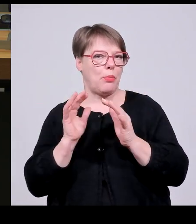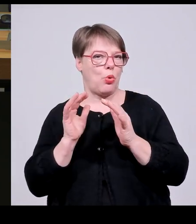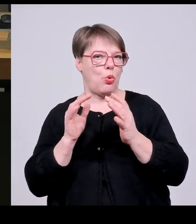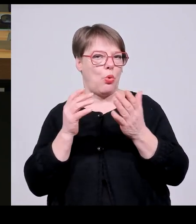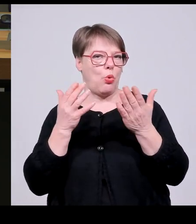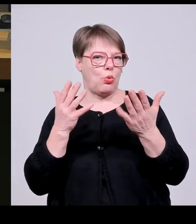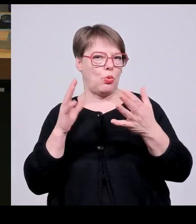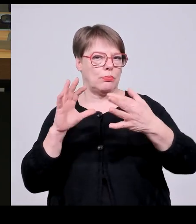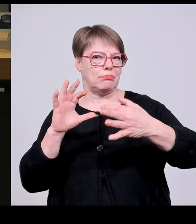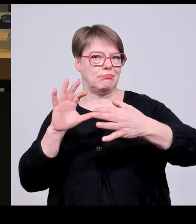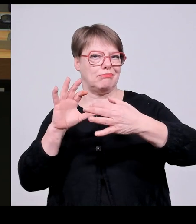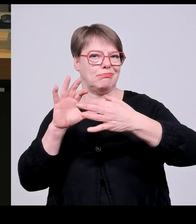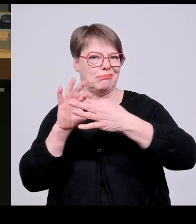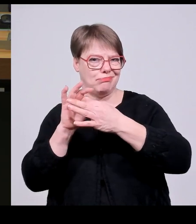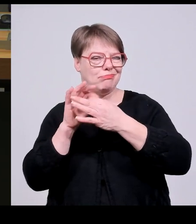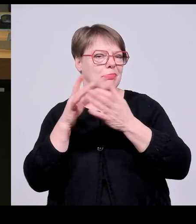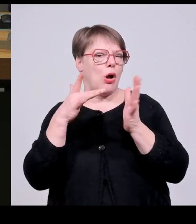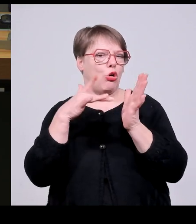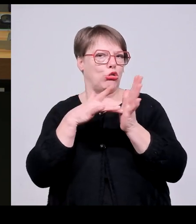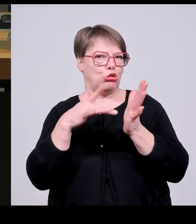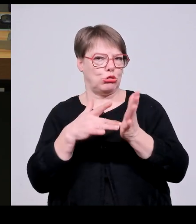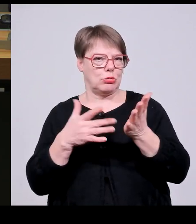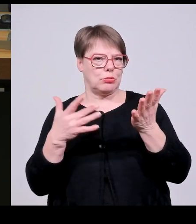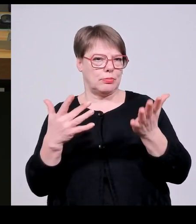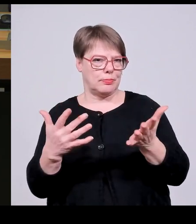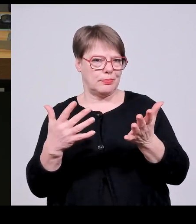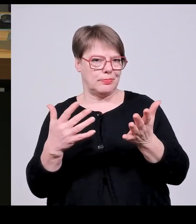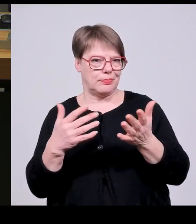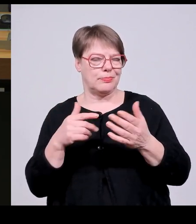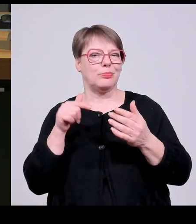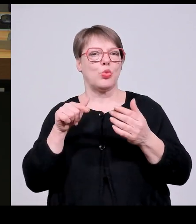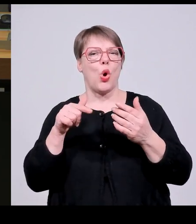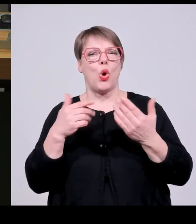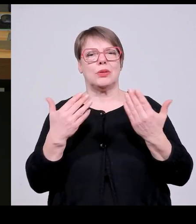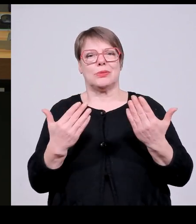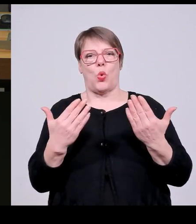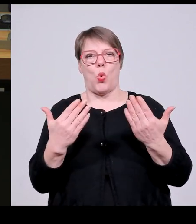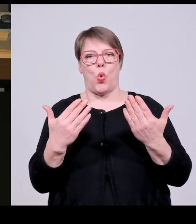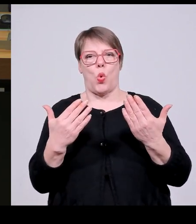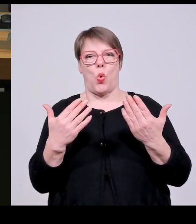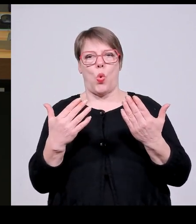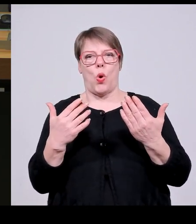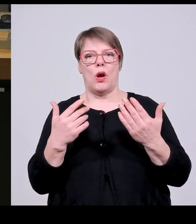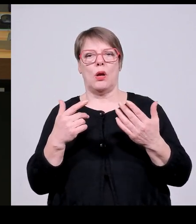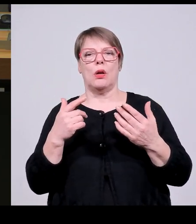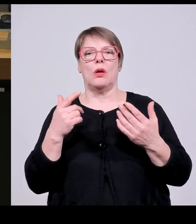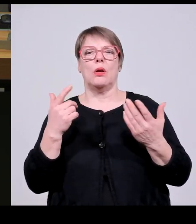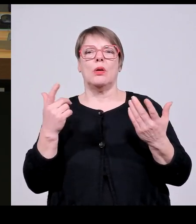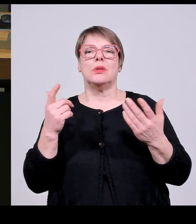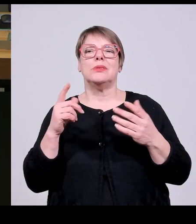Der Gesetzgeber hat allein geregelt den Fall einer vorzeitigen Parlamentsauflösung, einer vorgezogenen Neuwahl.